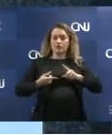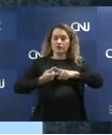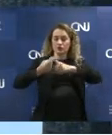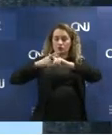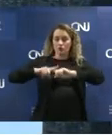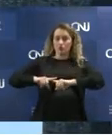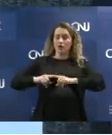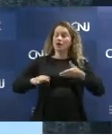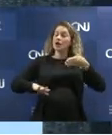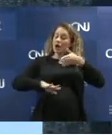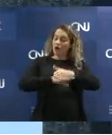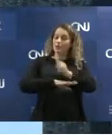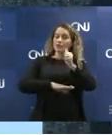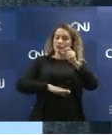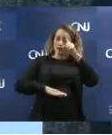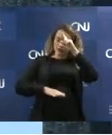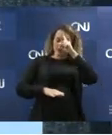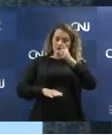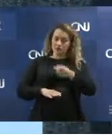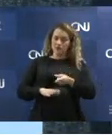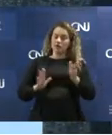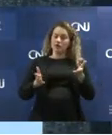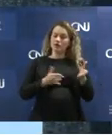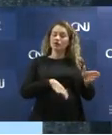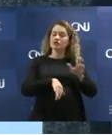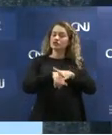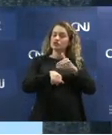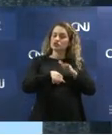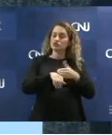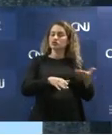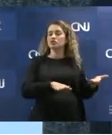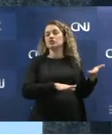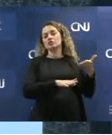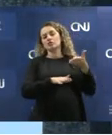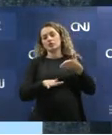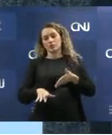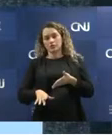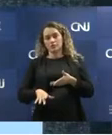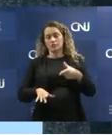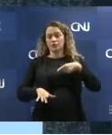Chamo agora para aprová la para submeter a aprovação ato normativo